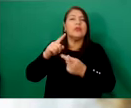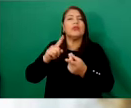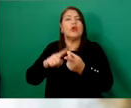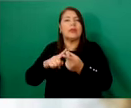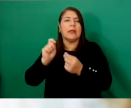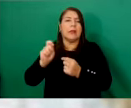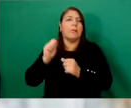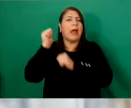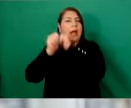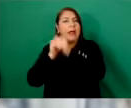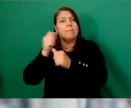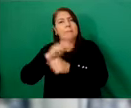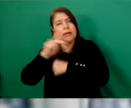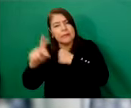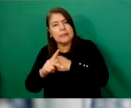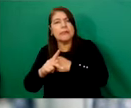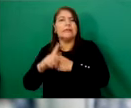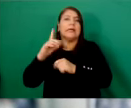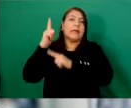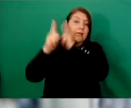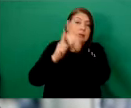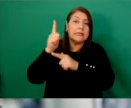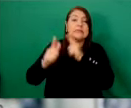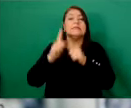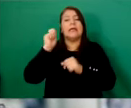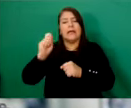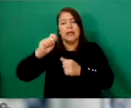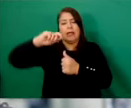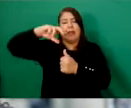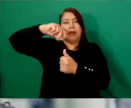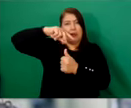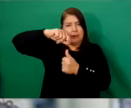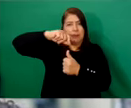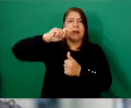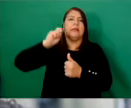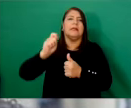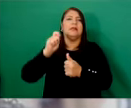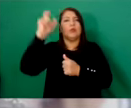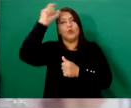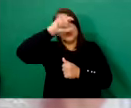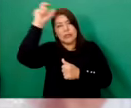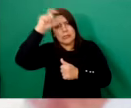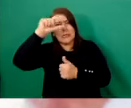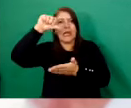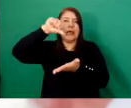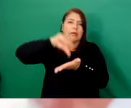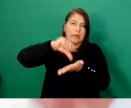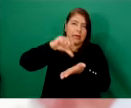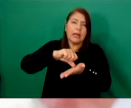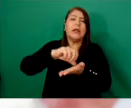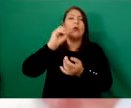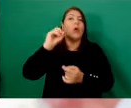que puede provenir de los países Árabes, Grecia, Azerbaiyán, Armenia, Turquía o Irán,